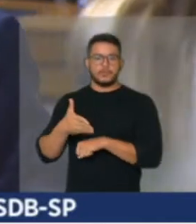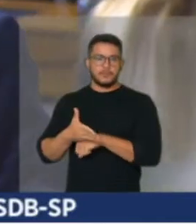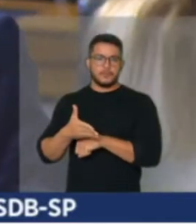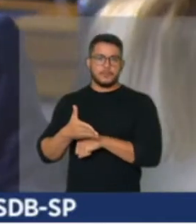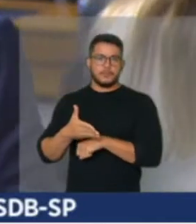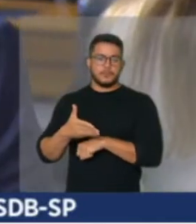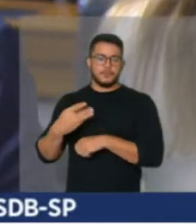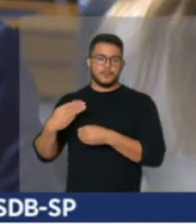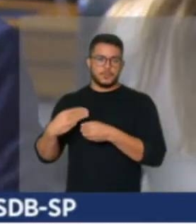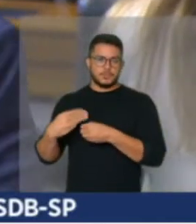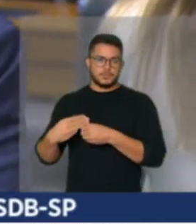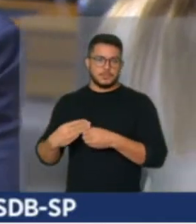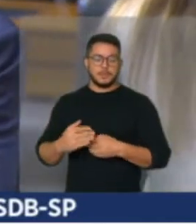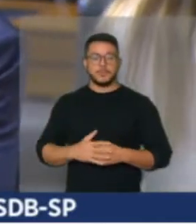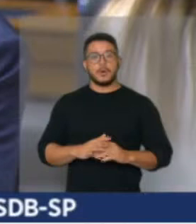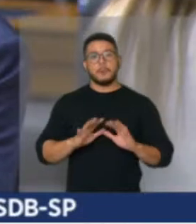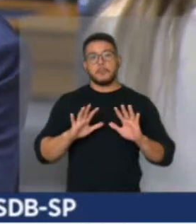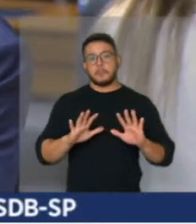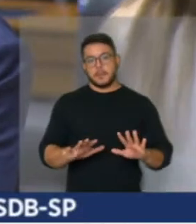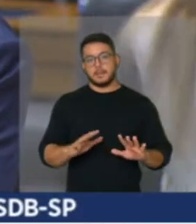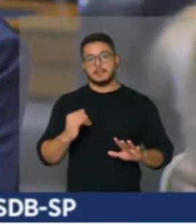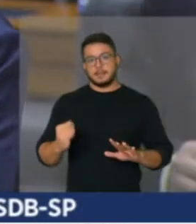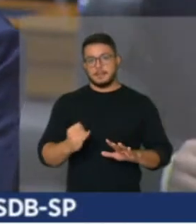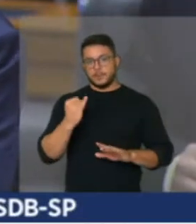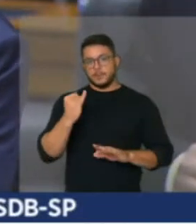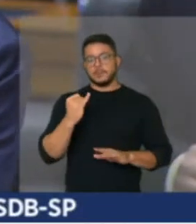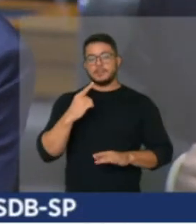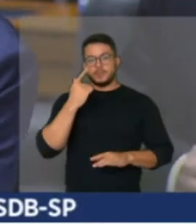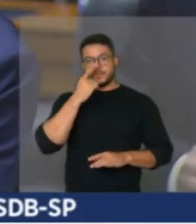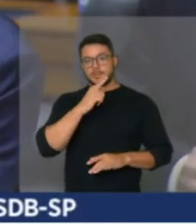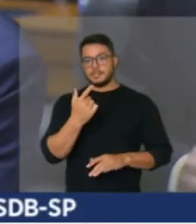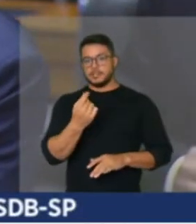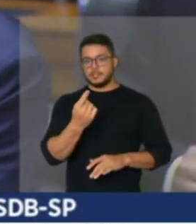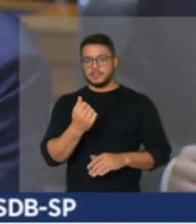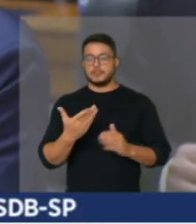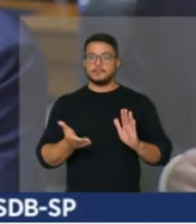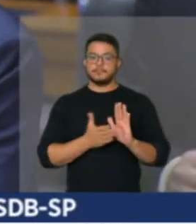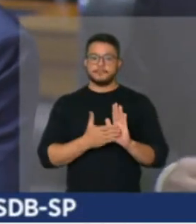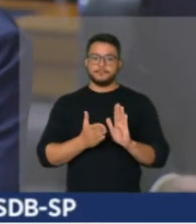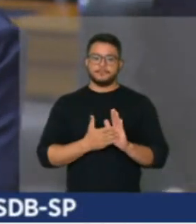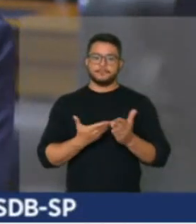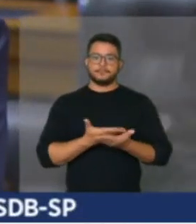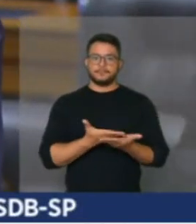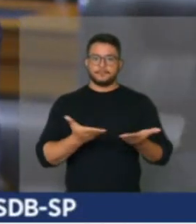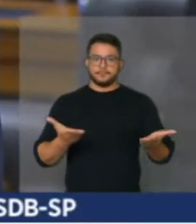MUNICÍPIOS PEQUENOS QUE ESTÃO BATALHANDO POR ISSO, A TODOS OS NOSSOS MUNICÍPIOS ESTÃO BATALHANDO POR ISSO HÁ VÁRIOS ANOS, FINALMENTE VAMOS